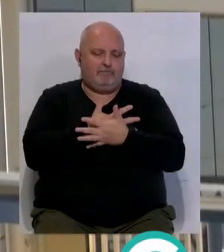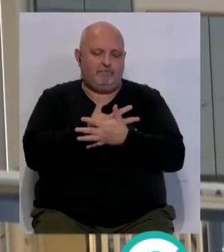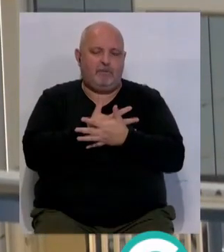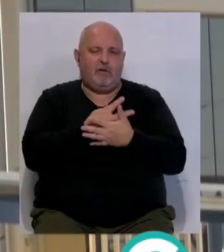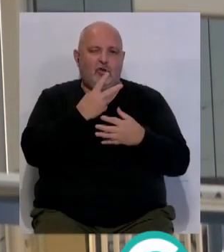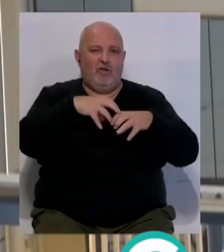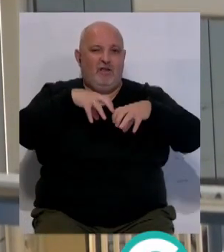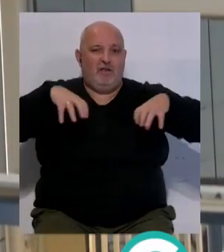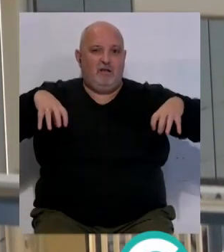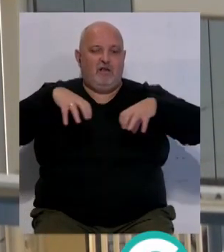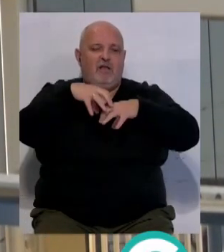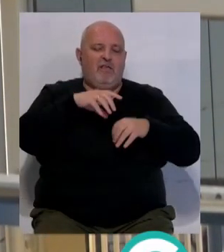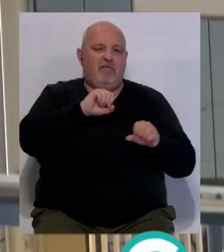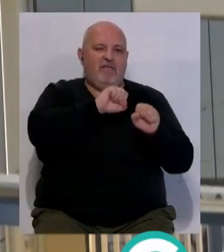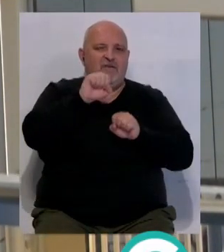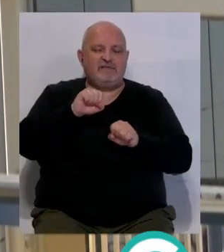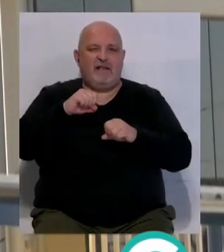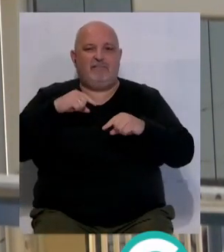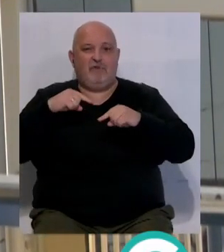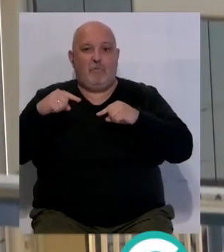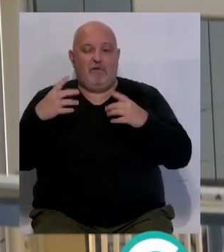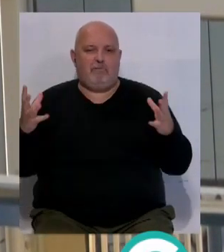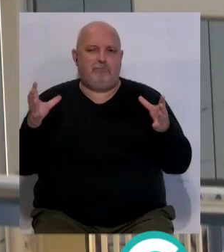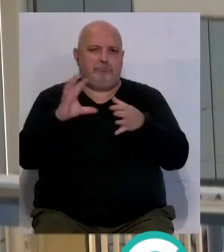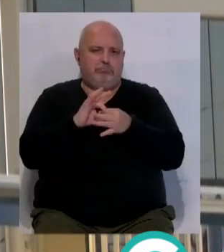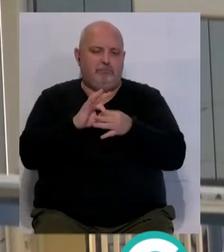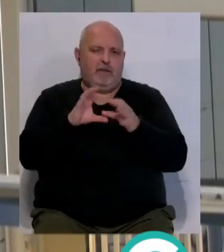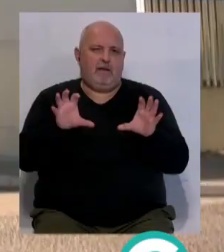divisiones defensa y operaciones seguirán manteniéndose con carga y equipos de trabajo